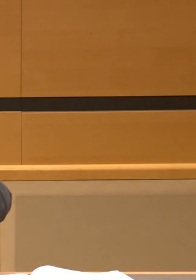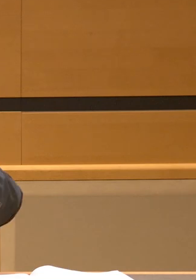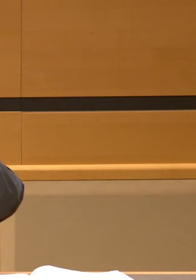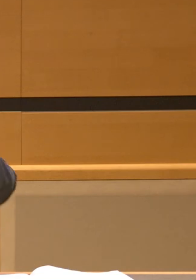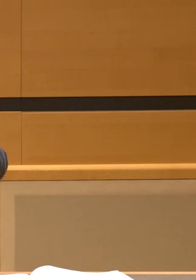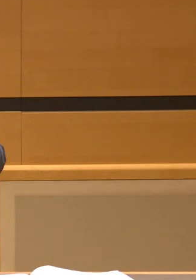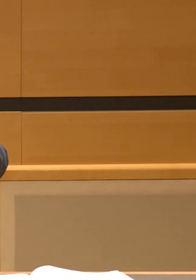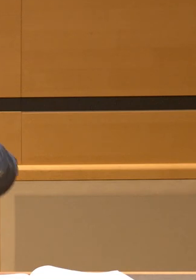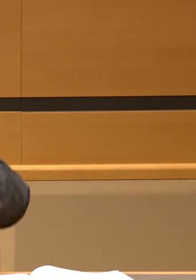Ja